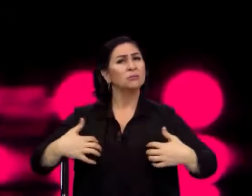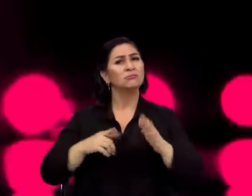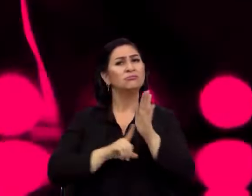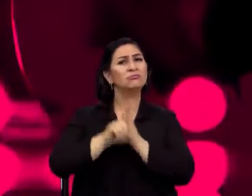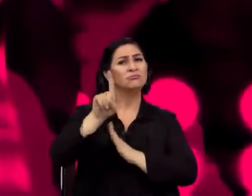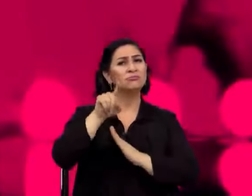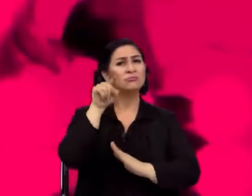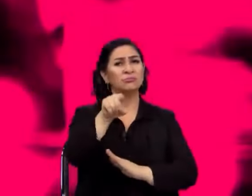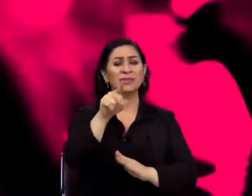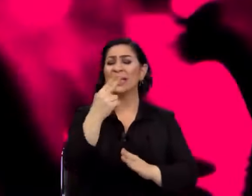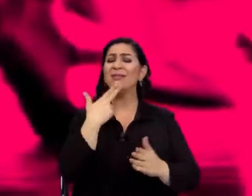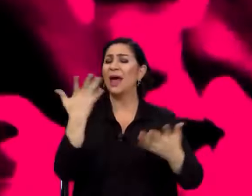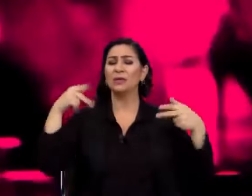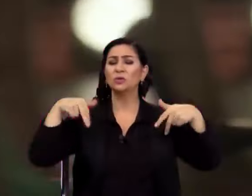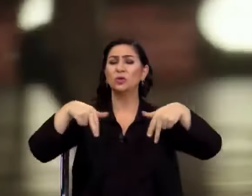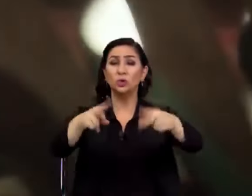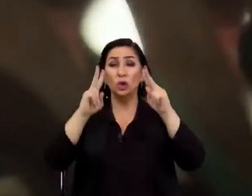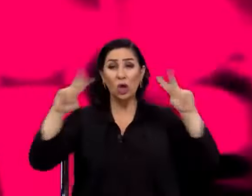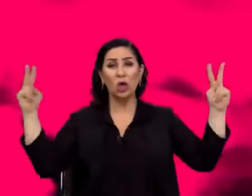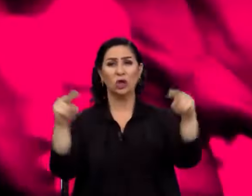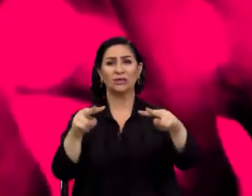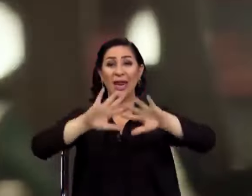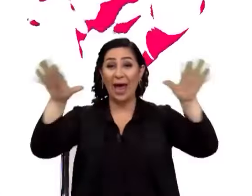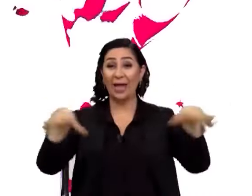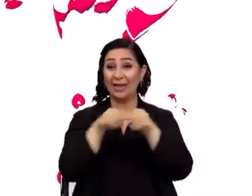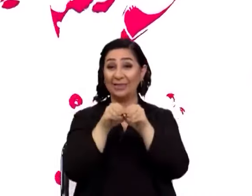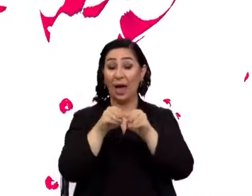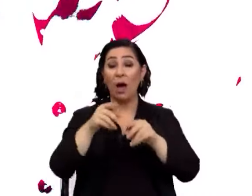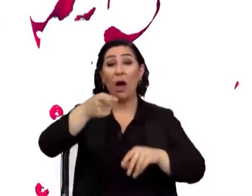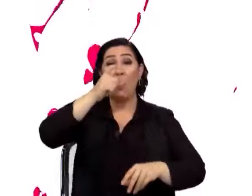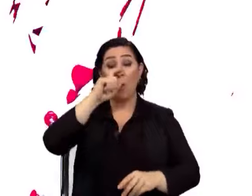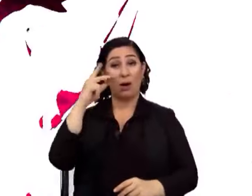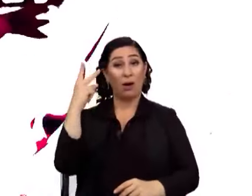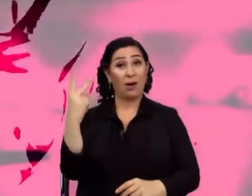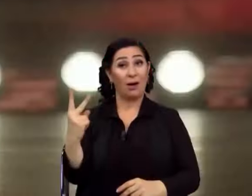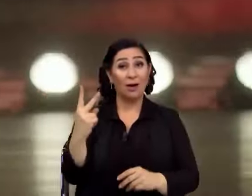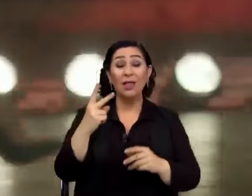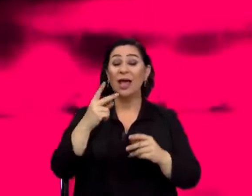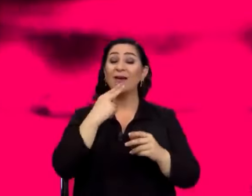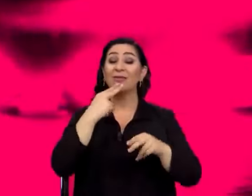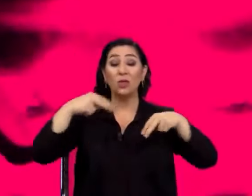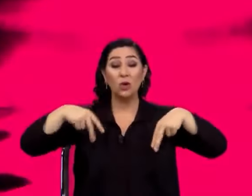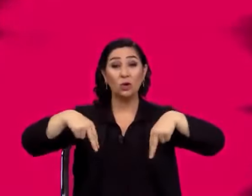Kadınlar nasıl yürürmüş gösterin herkese Okan Bayülgen kadın yürüyüşünü dadaya